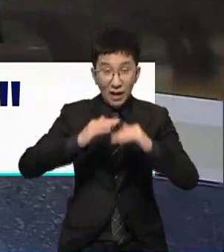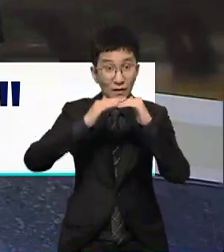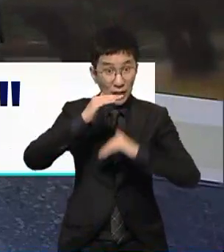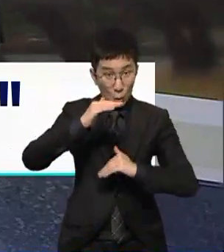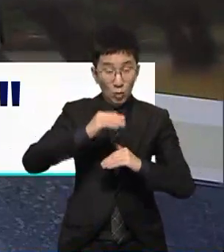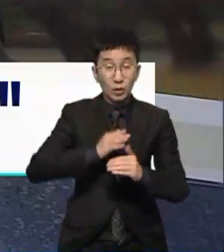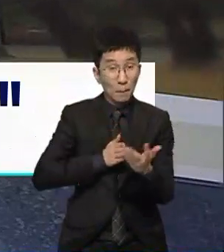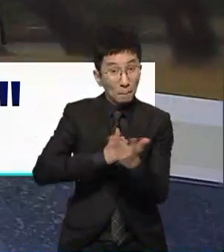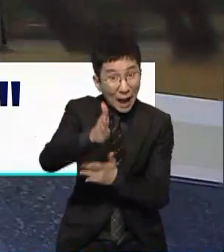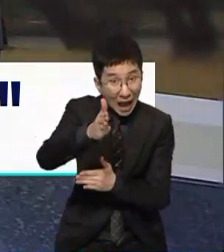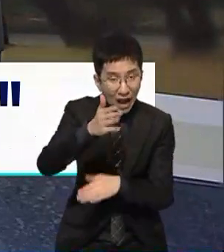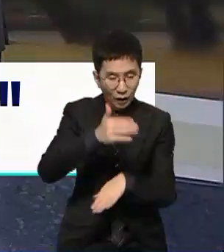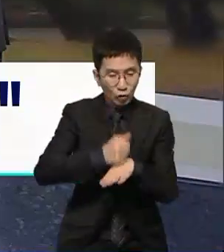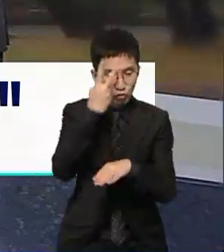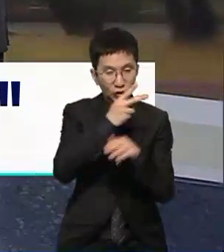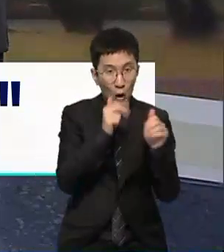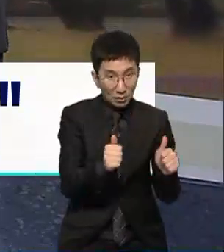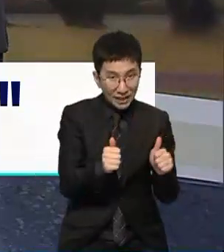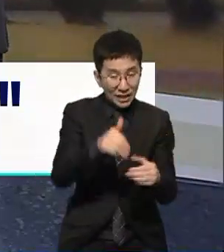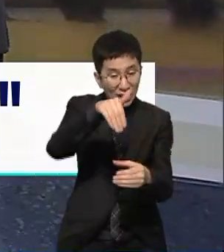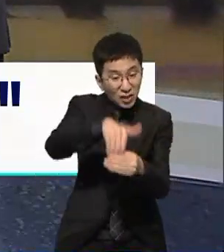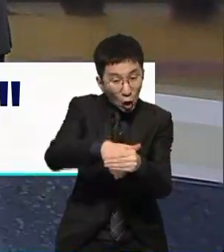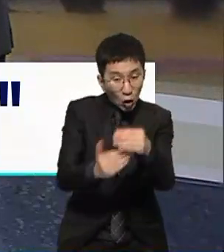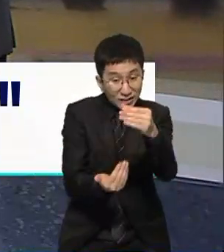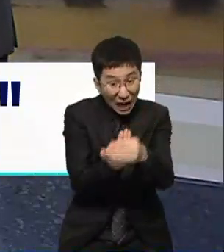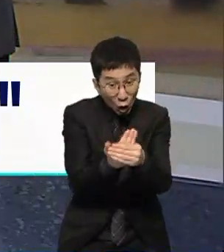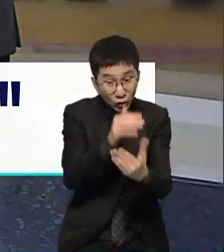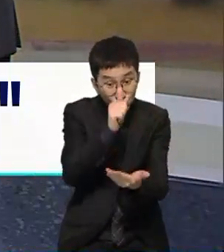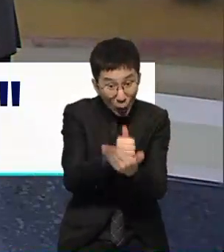만약 중재안이 국회를 통과한다면 검찰이 앞으로 선거 사건에서도 손을 떼야 하는데